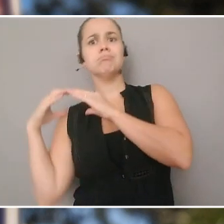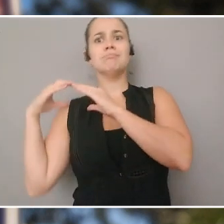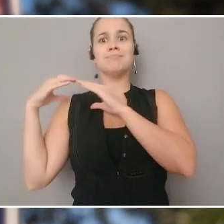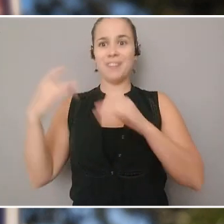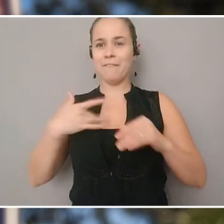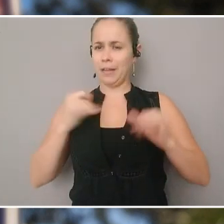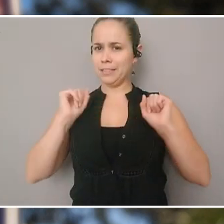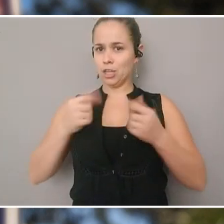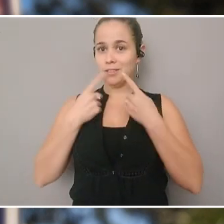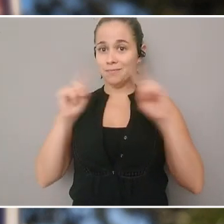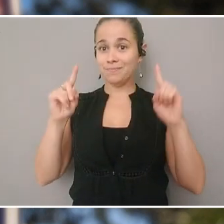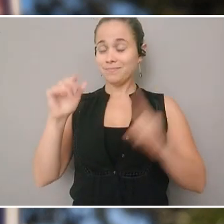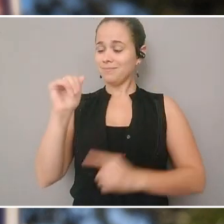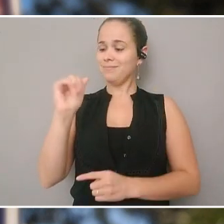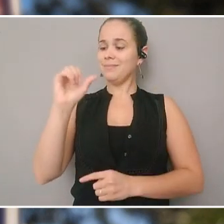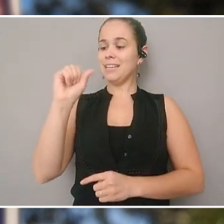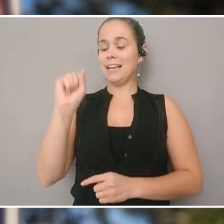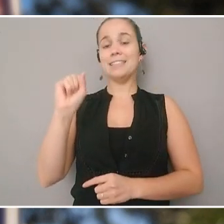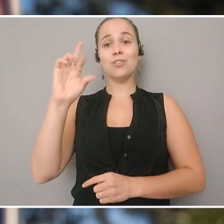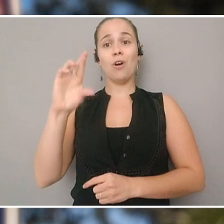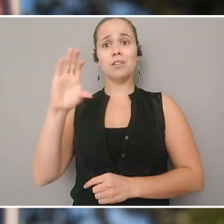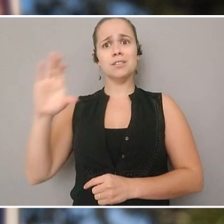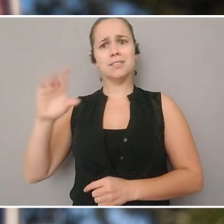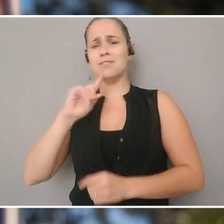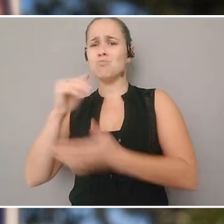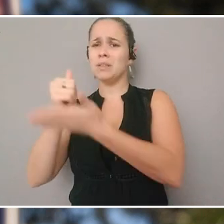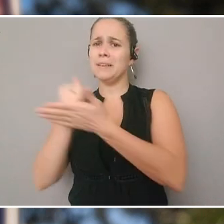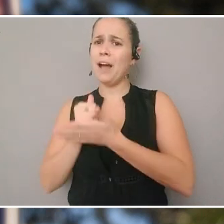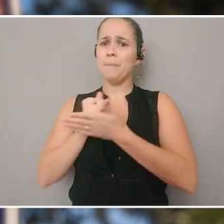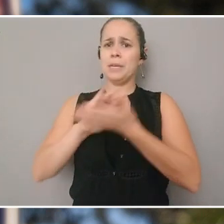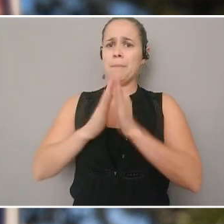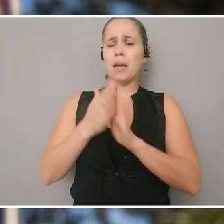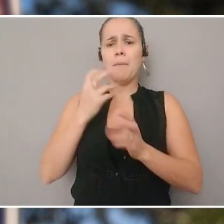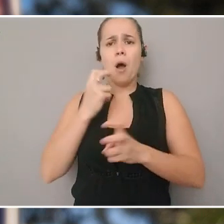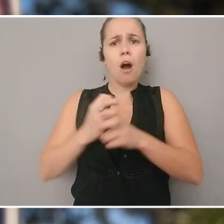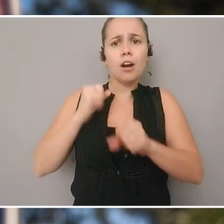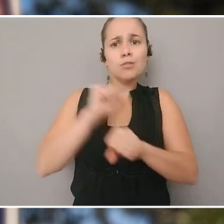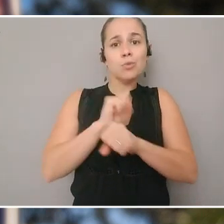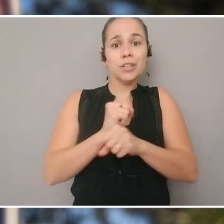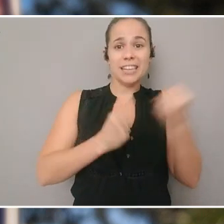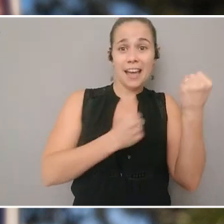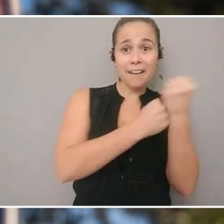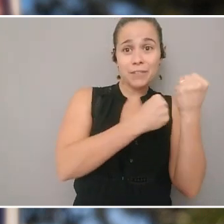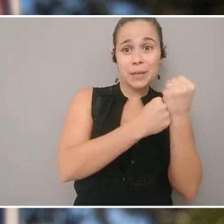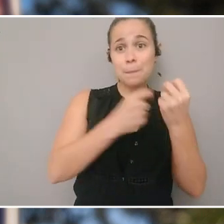ASRCC me ha dado formad a ser un defensor,